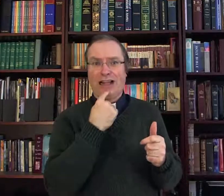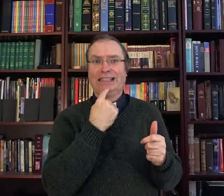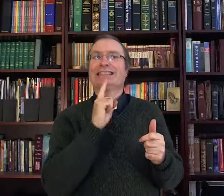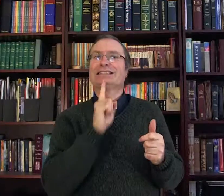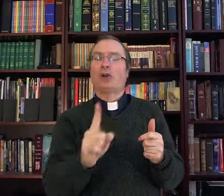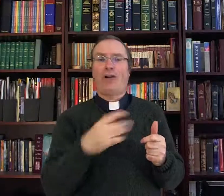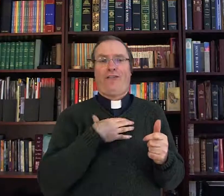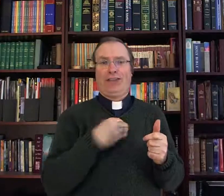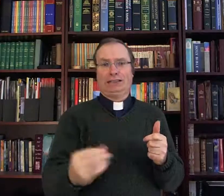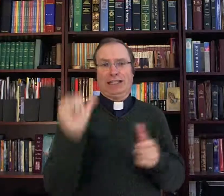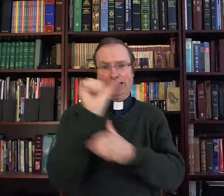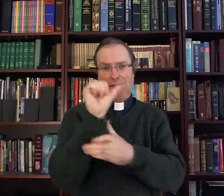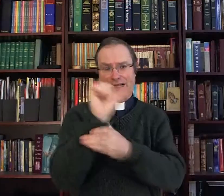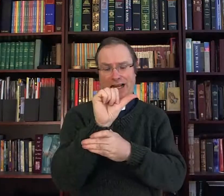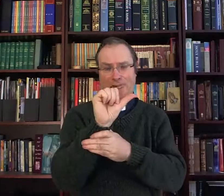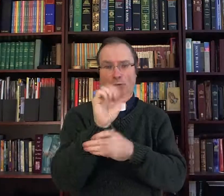qui sont les fils d’Abraham.